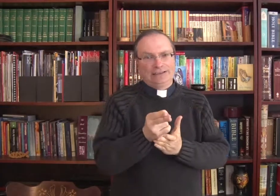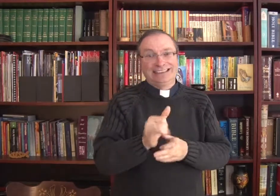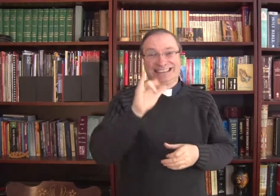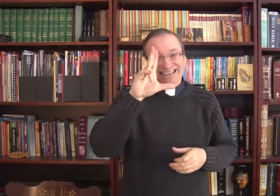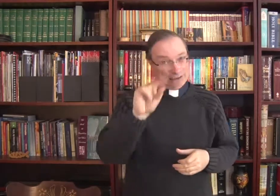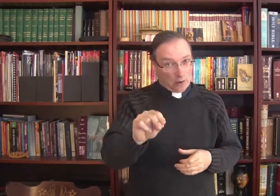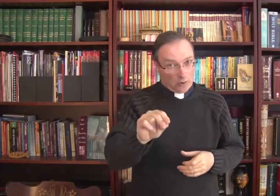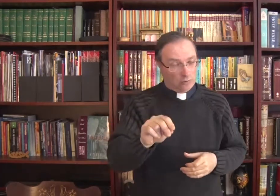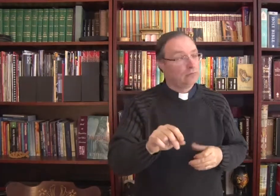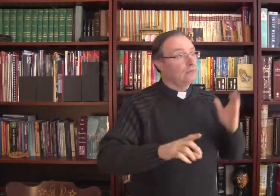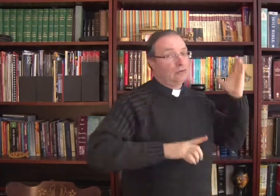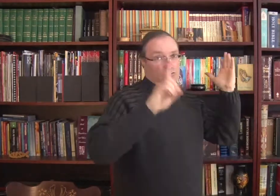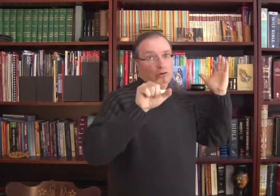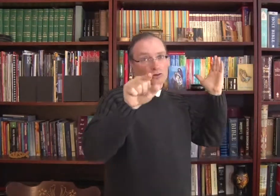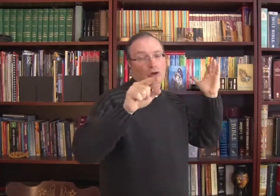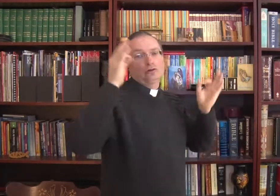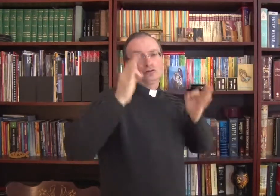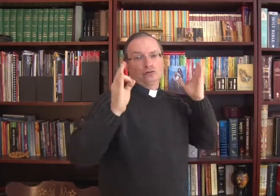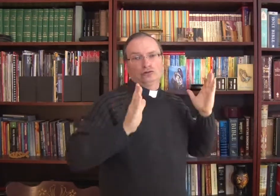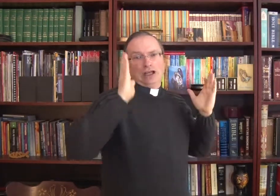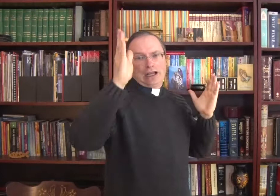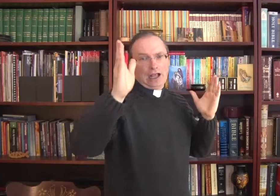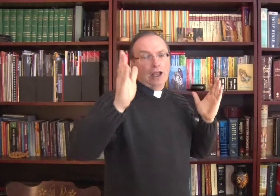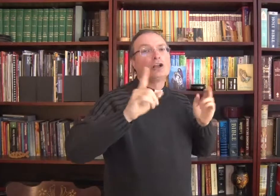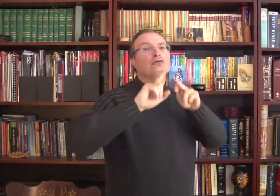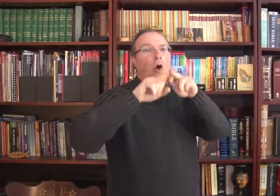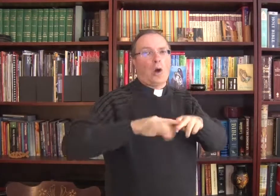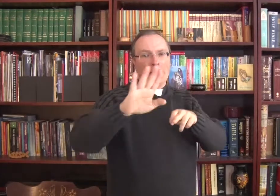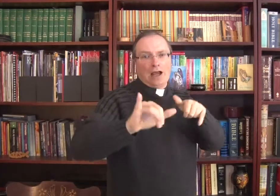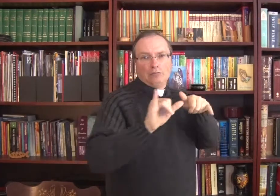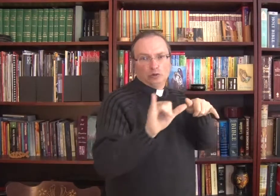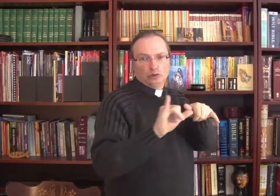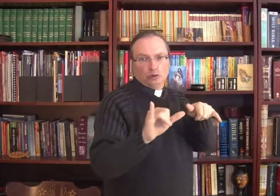Sinon Dieu te jugera selon la mesure